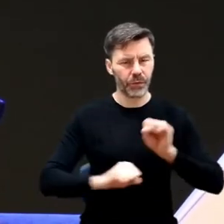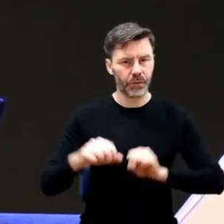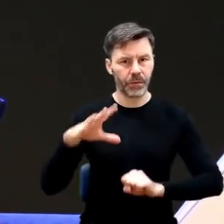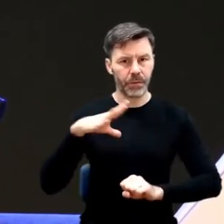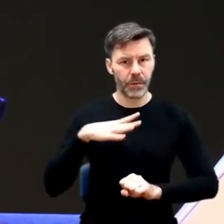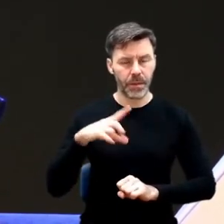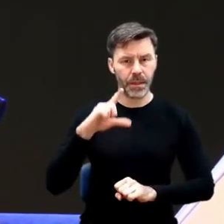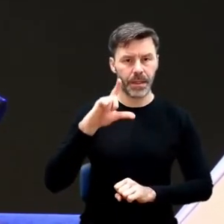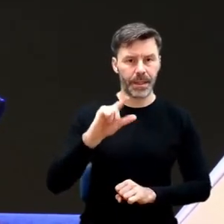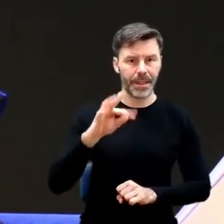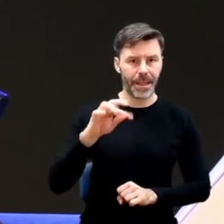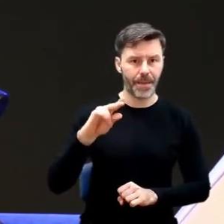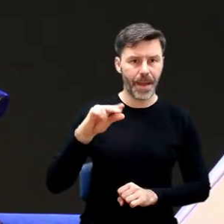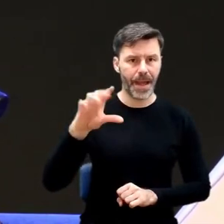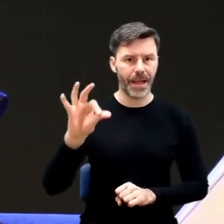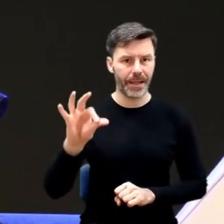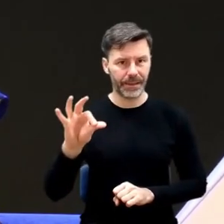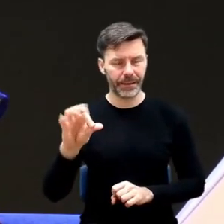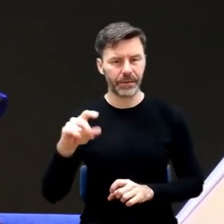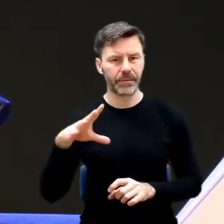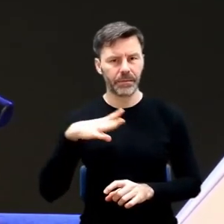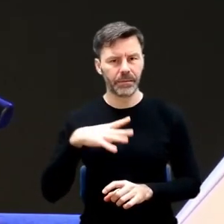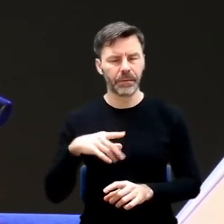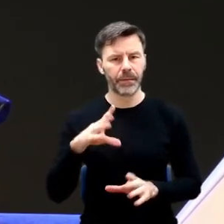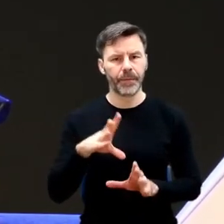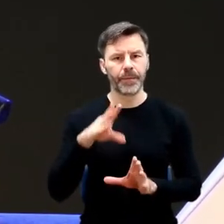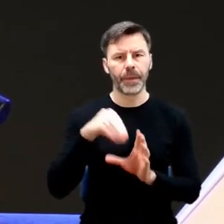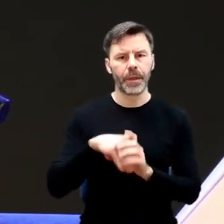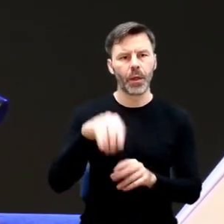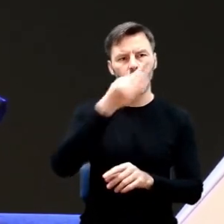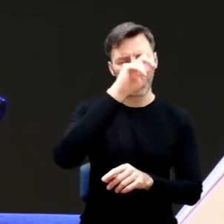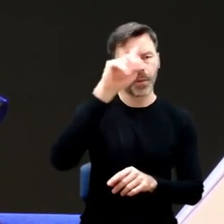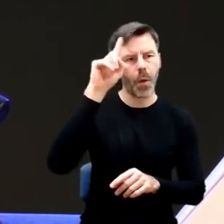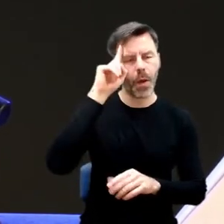i tego programu Społecznego Budownictwa Czynszowego,